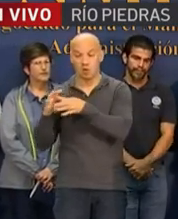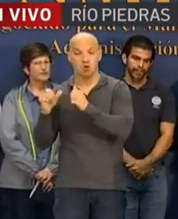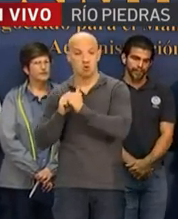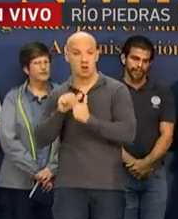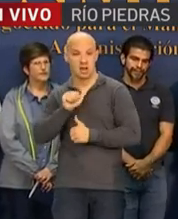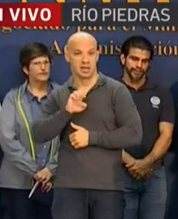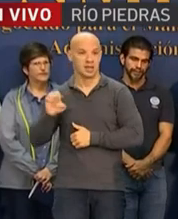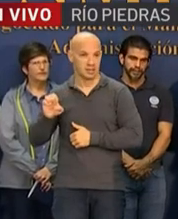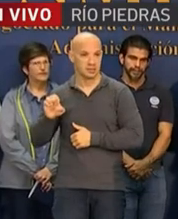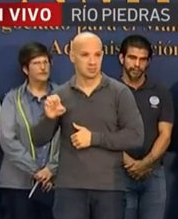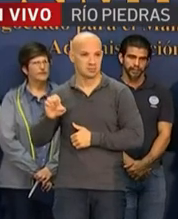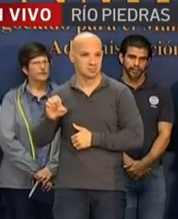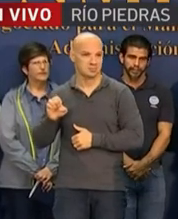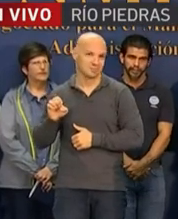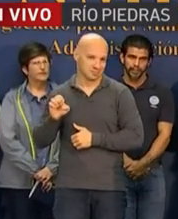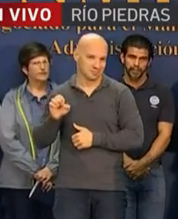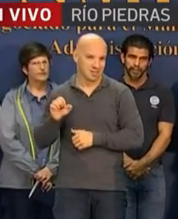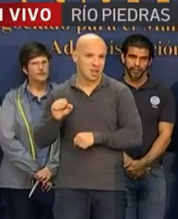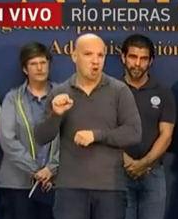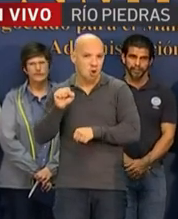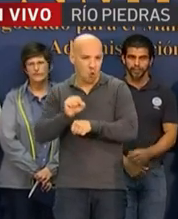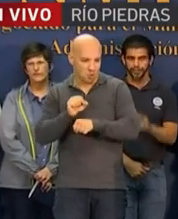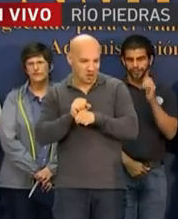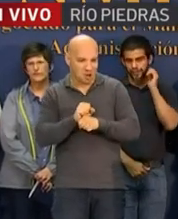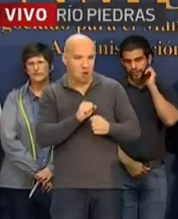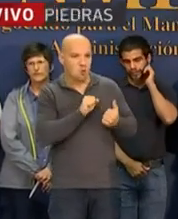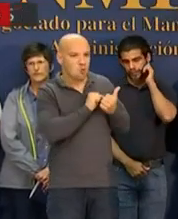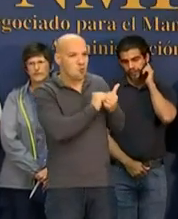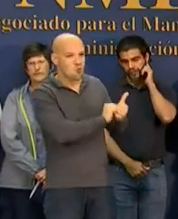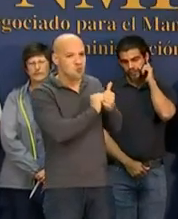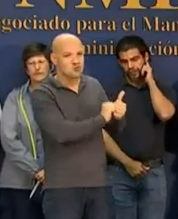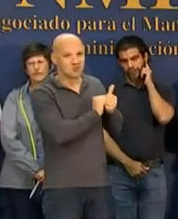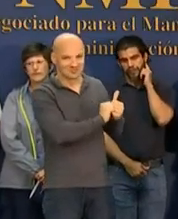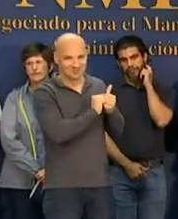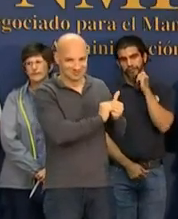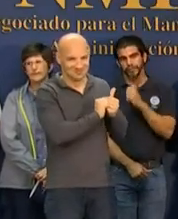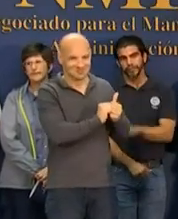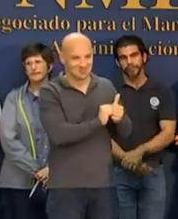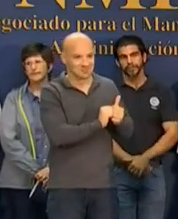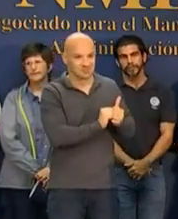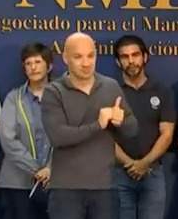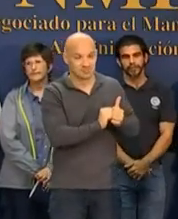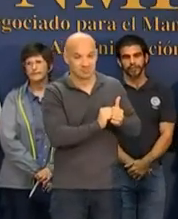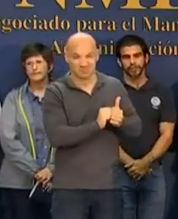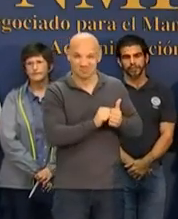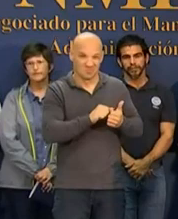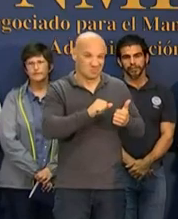SISTEMA A EMOCIÓN EVALUACIÓN PRELIMINAR. RUEGO HAREMOS 1